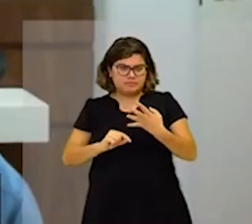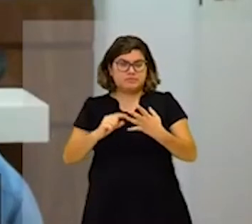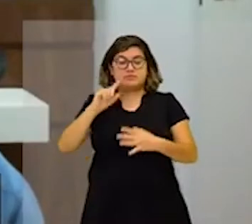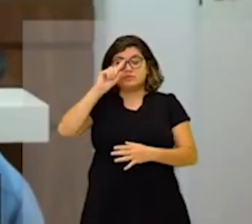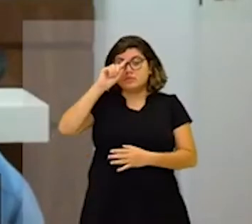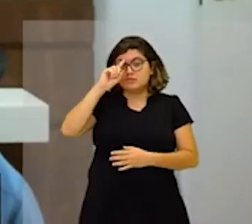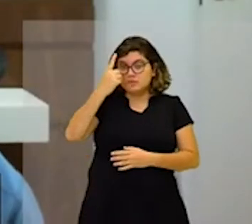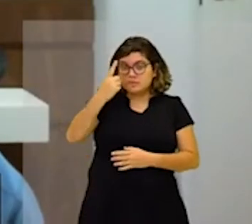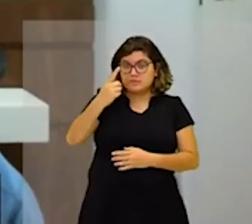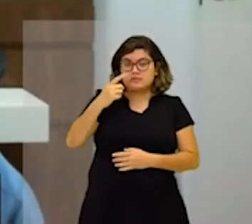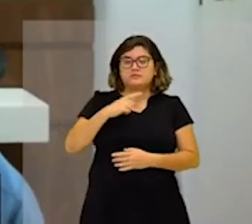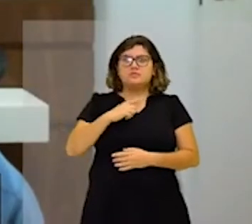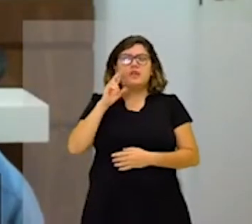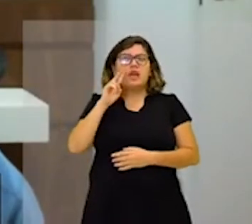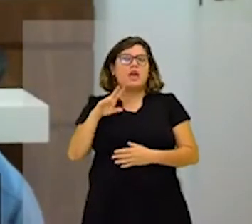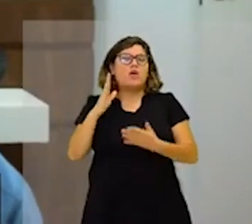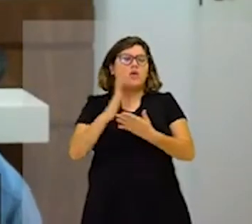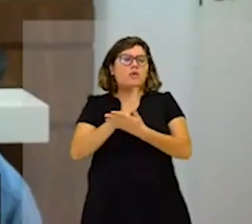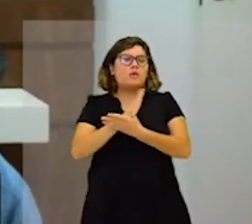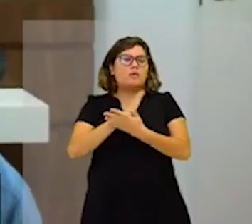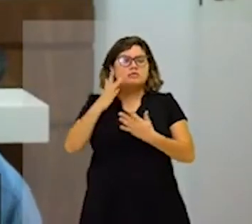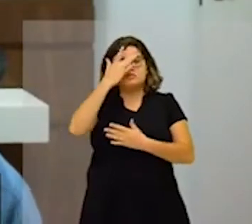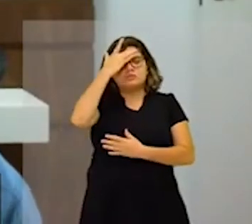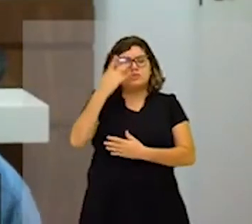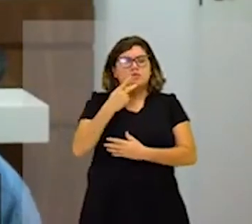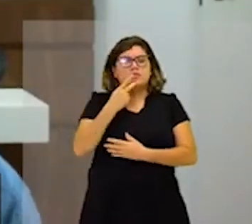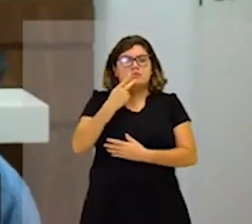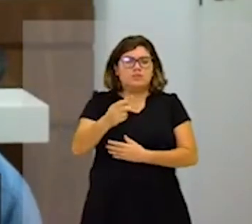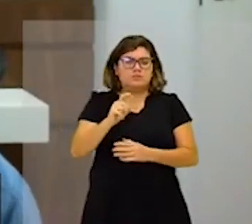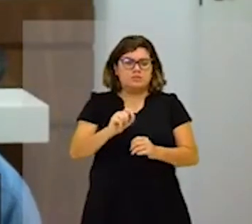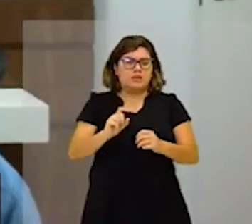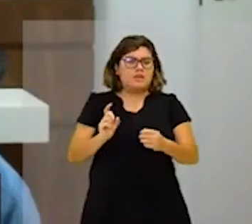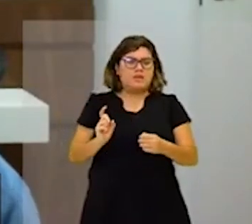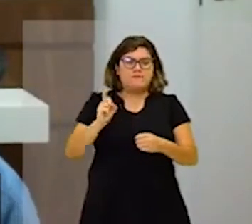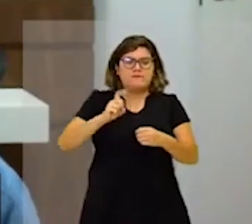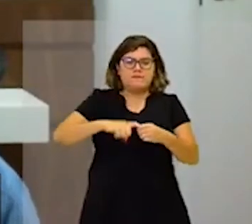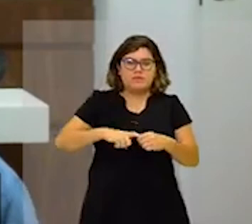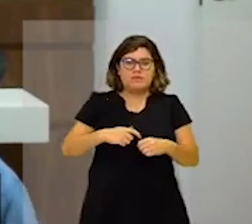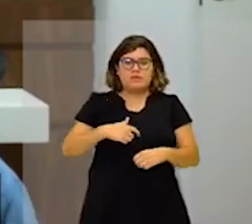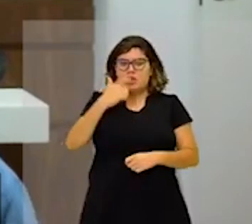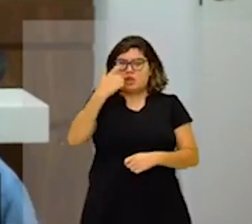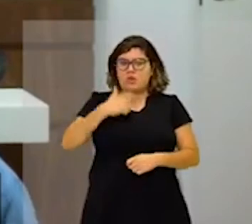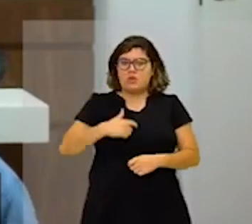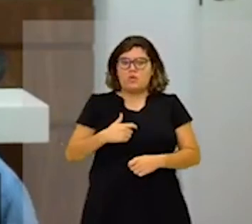eu vi algumas pessoas falando que a volto eu não sou em princípio encontrar a doação para